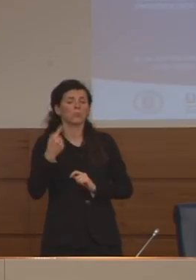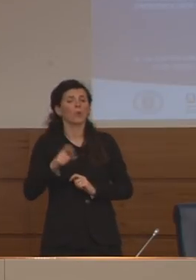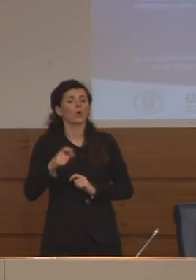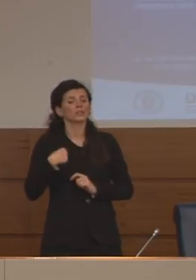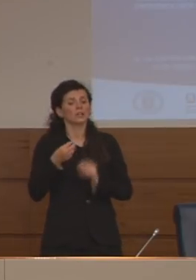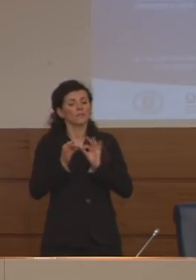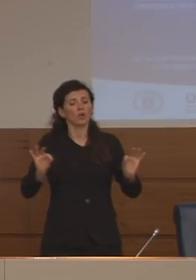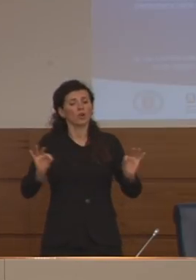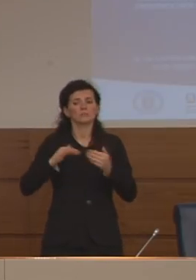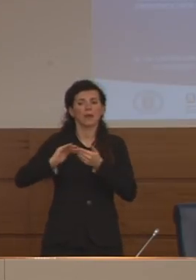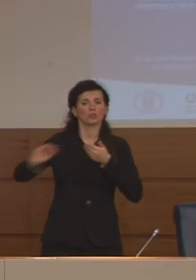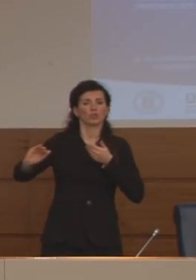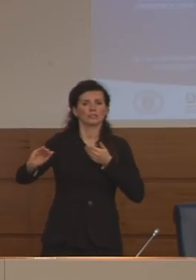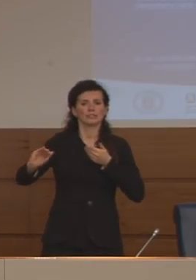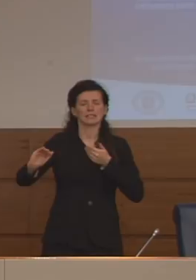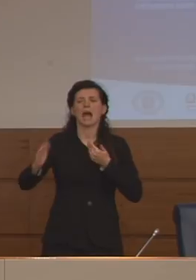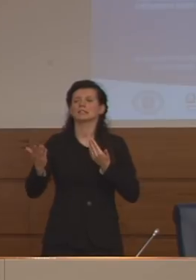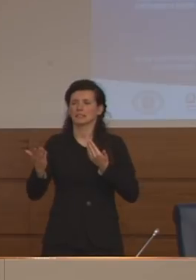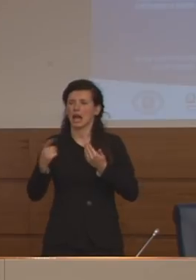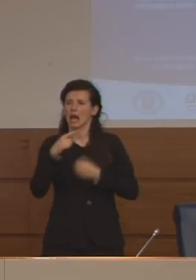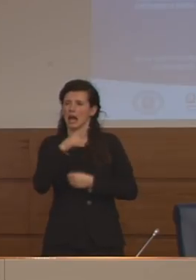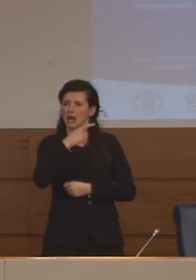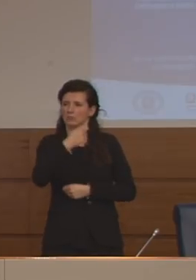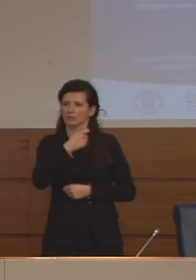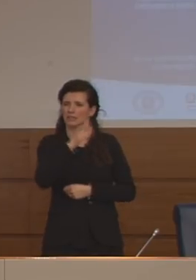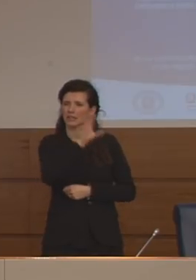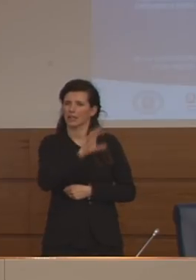Quindi su questo volevo un chiarimento,